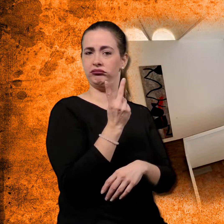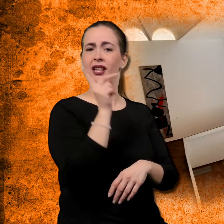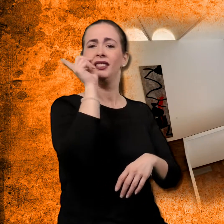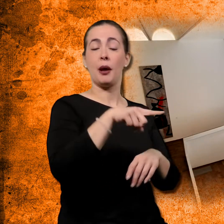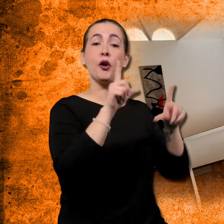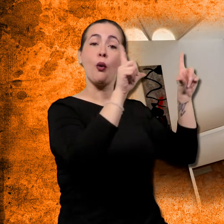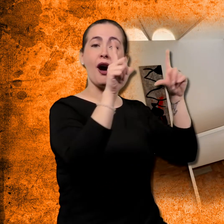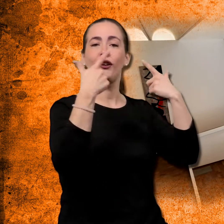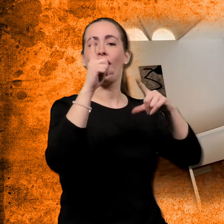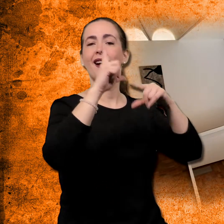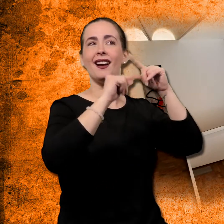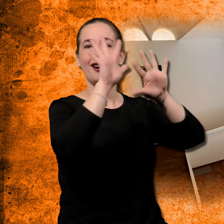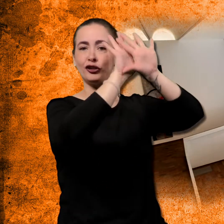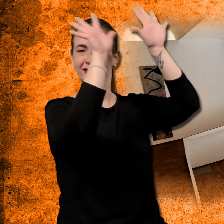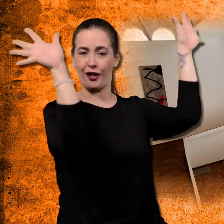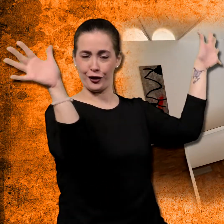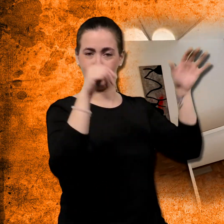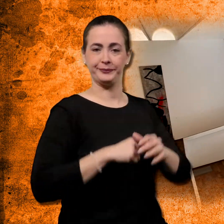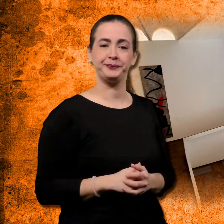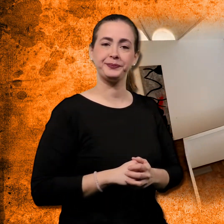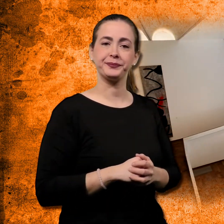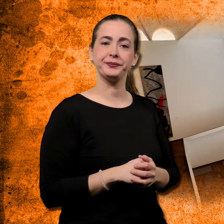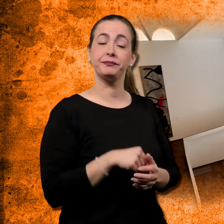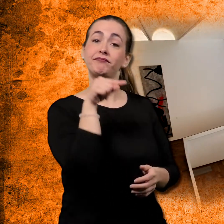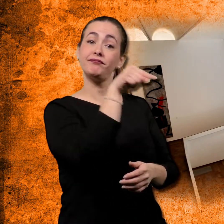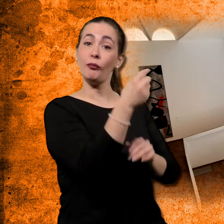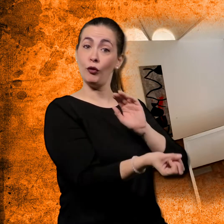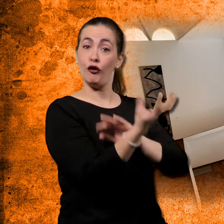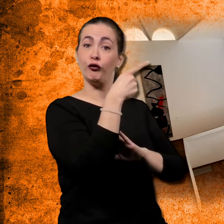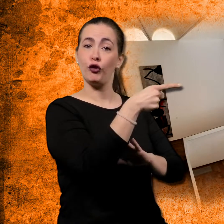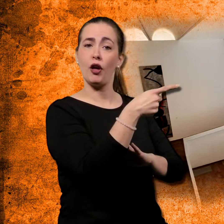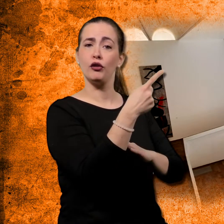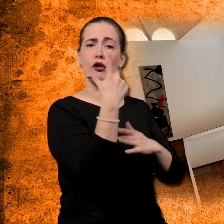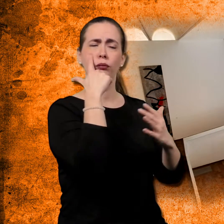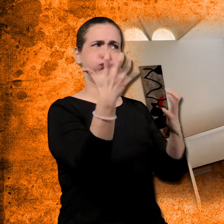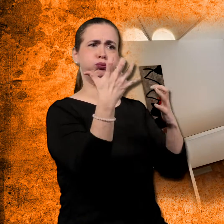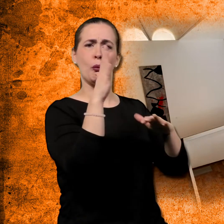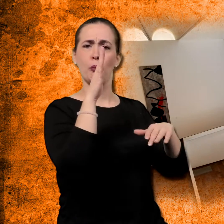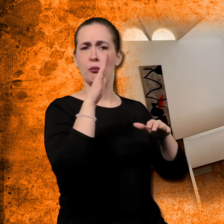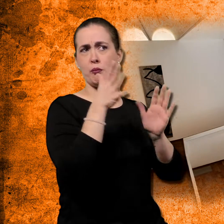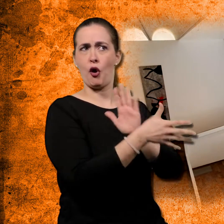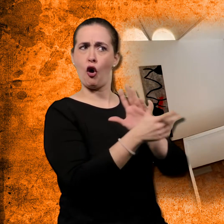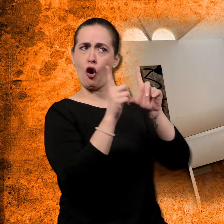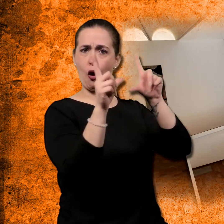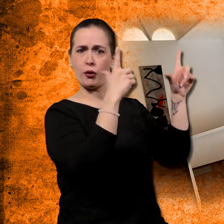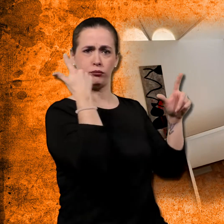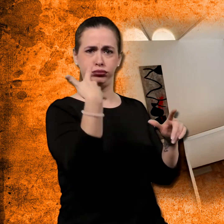i els quadres de les constel·lacions. Però el museu no només destaca per l’obra que acull